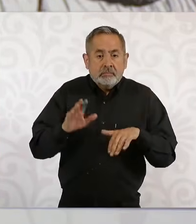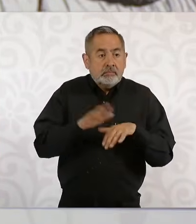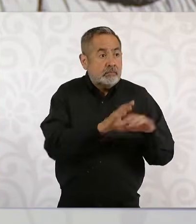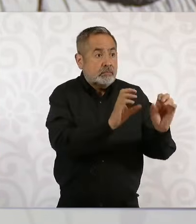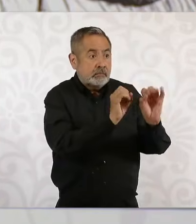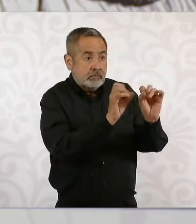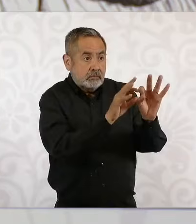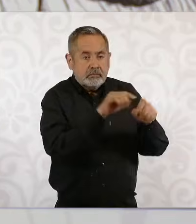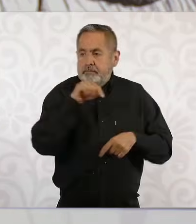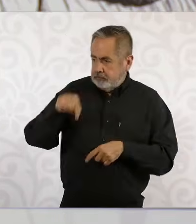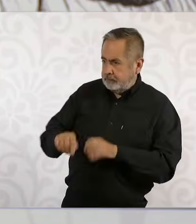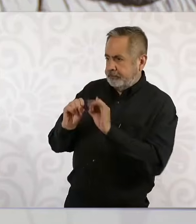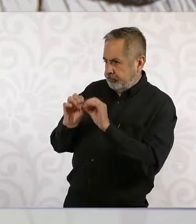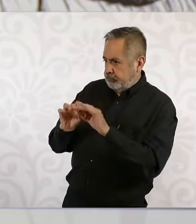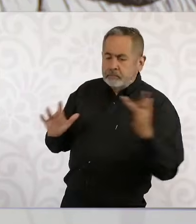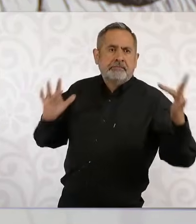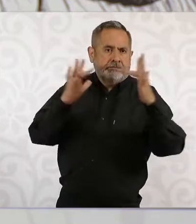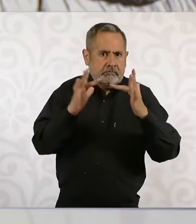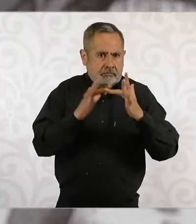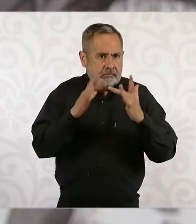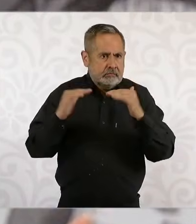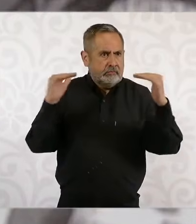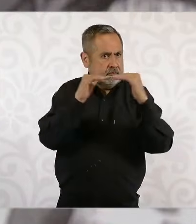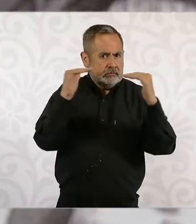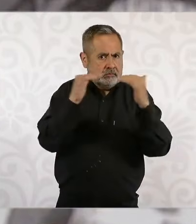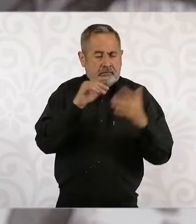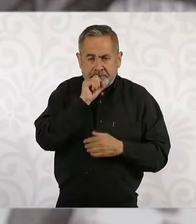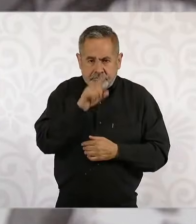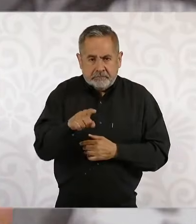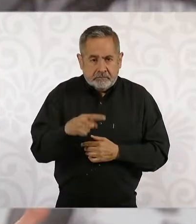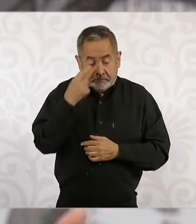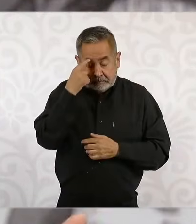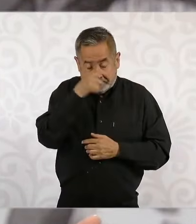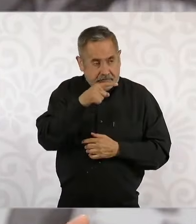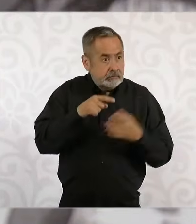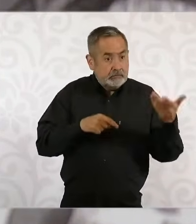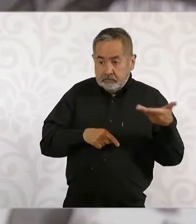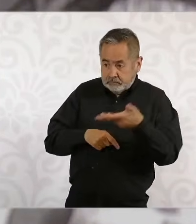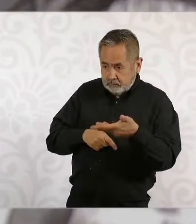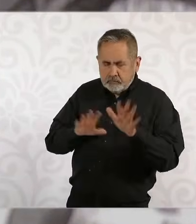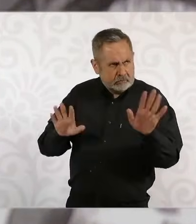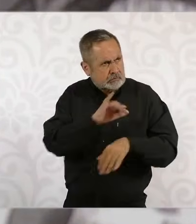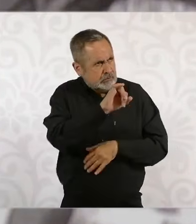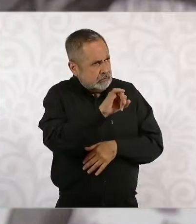Departamento de Justicia de Estados Unidos a la cual se le están pidiendo pruebas. Entonces,